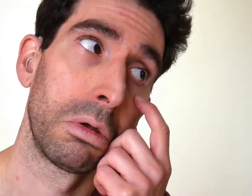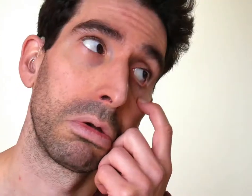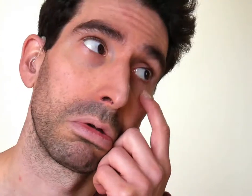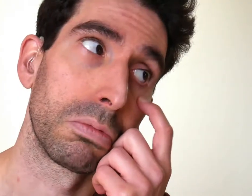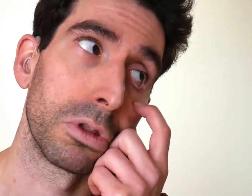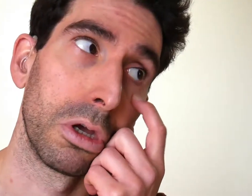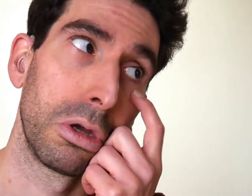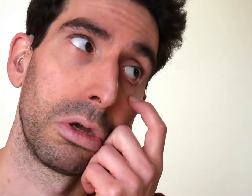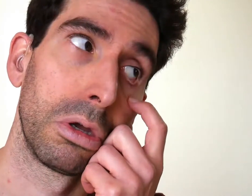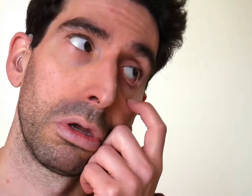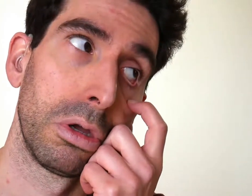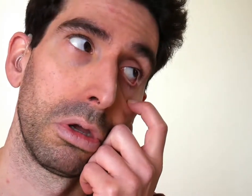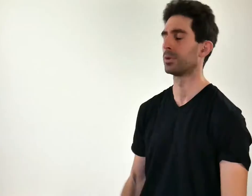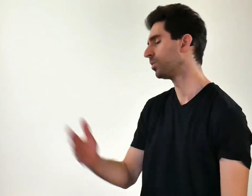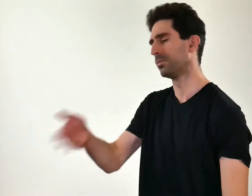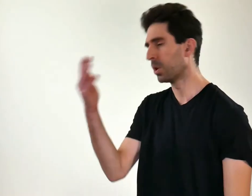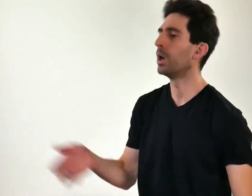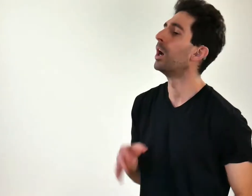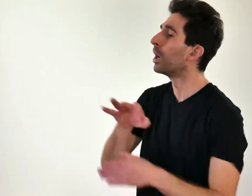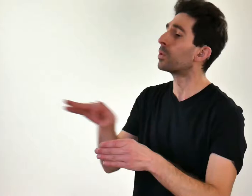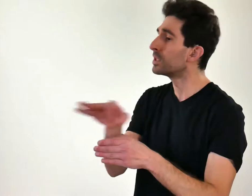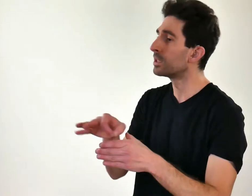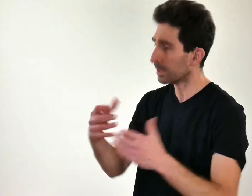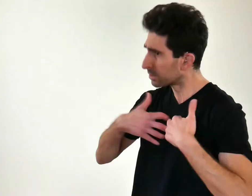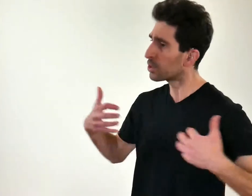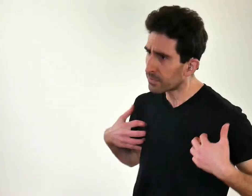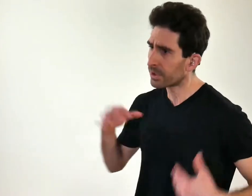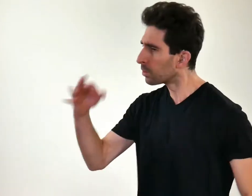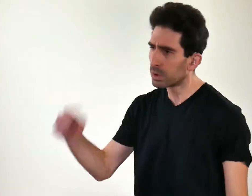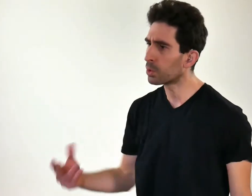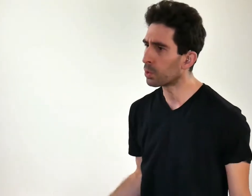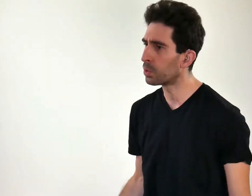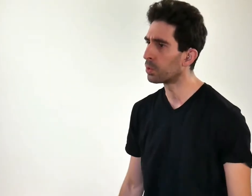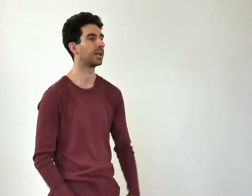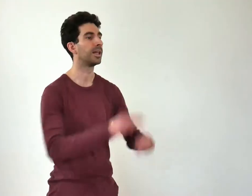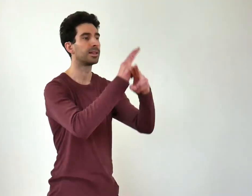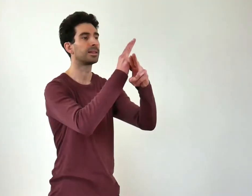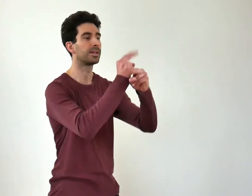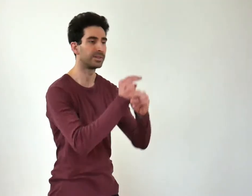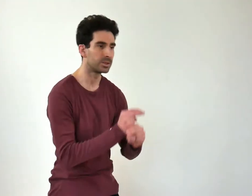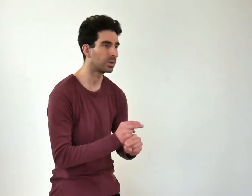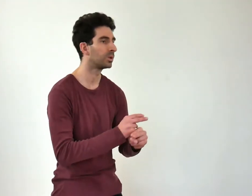Mon oeil. Oui bon. La cuisine c'est scientifique, oui ou non? Selon la définition